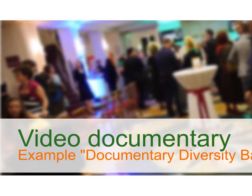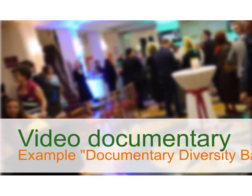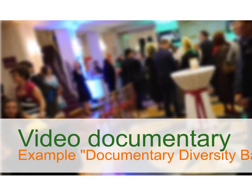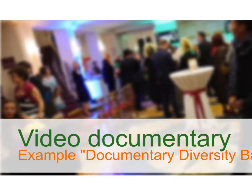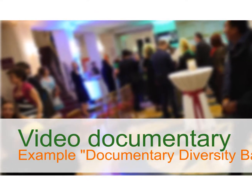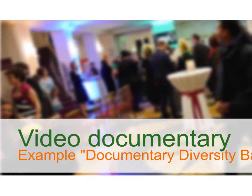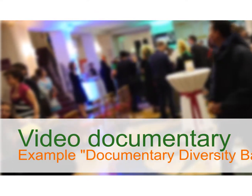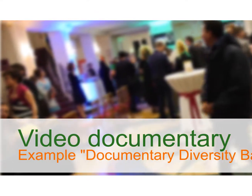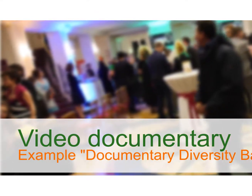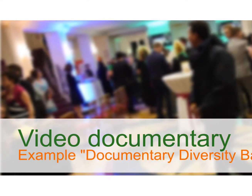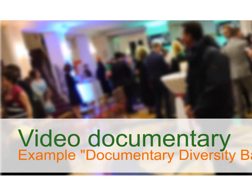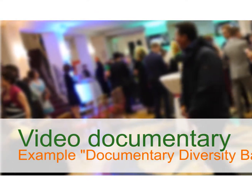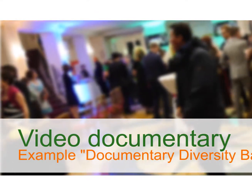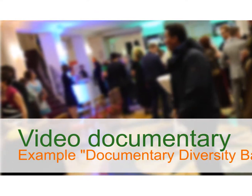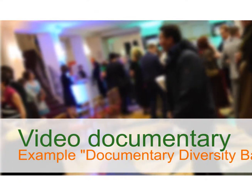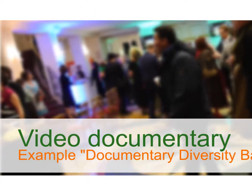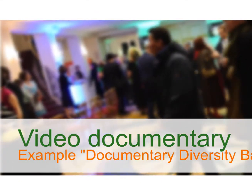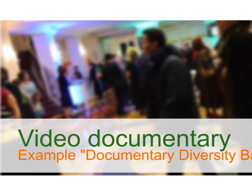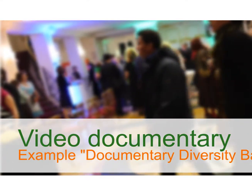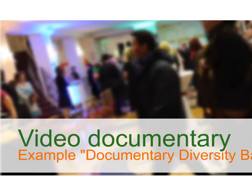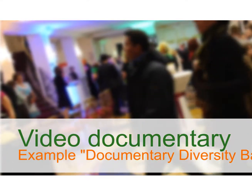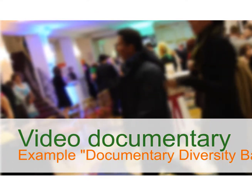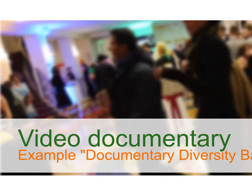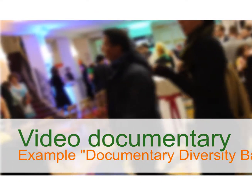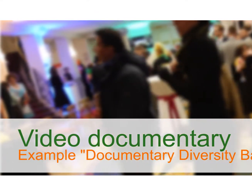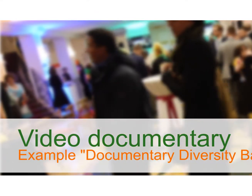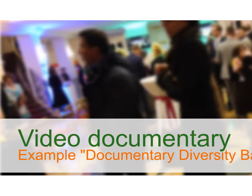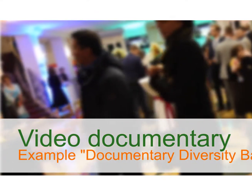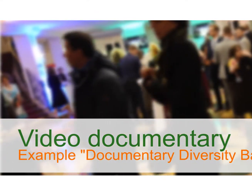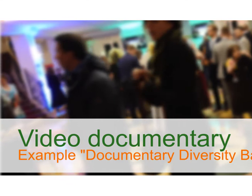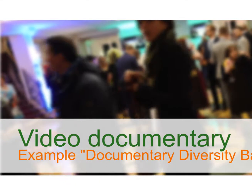Vídeo documental Exemple: “Documental del Ball de la Diversitat, Viena 2014”